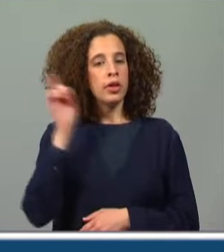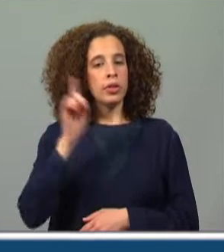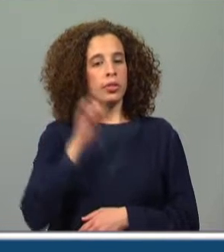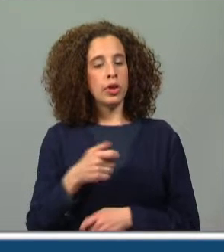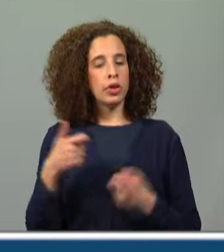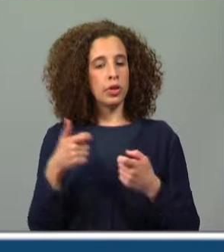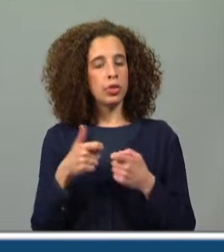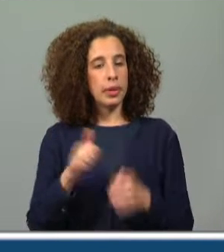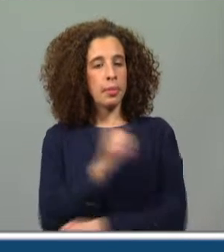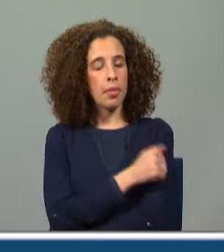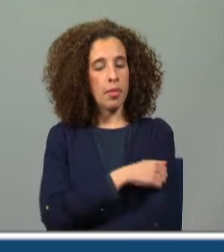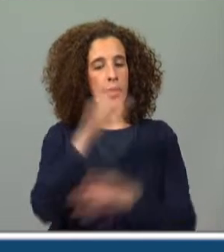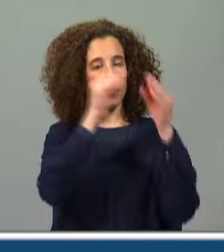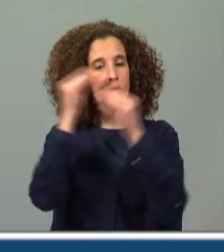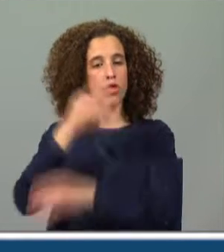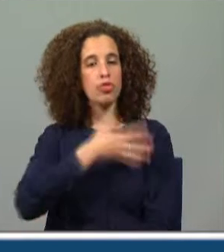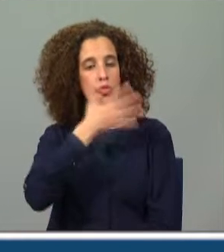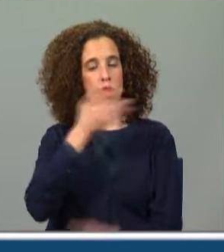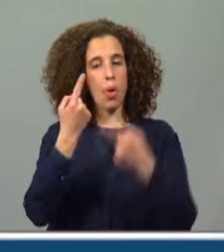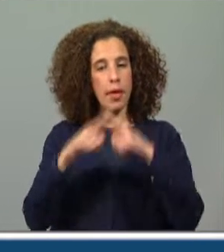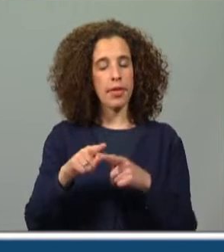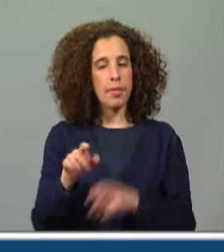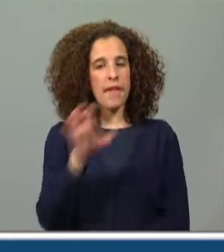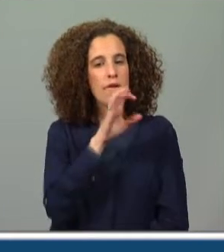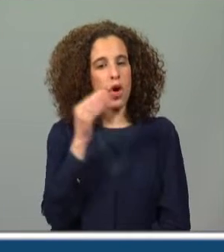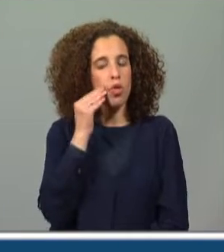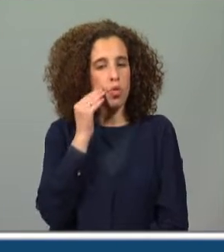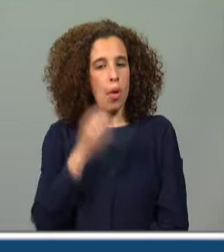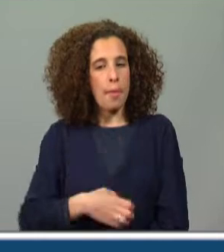das personagens Explicita os diferentes estados de espírito vividos pela 字符解釋不同經歷過的心情